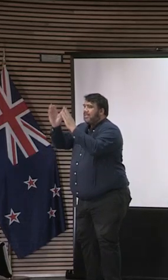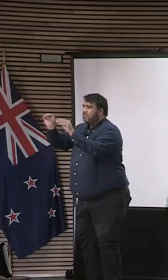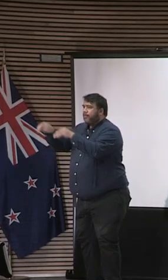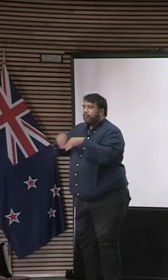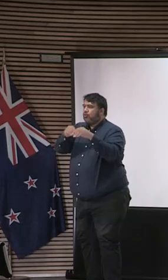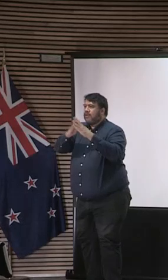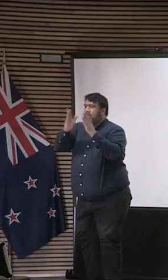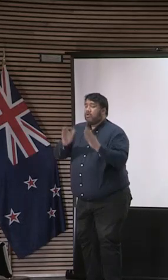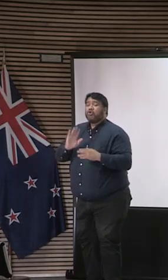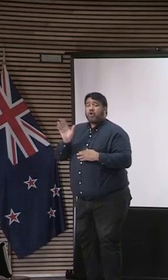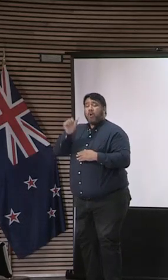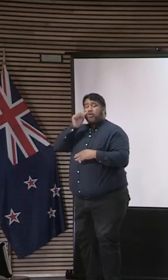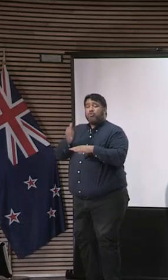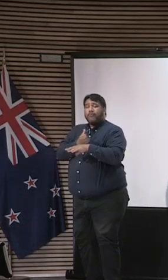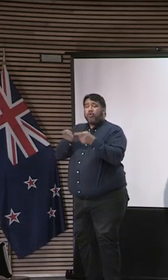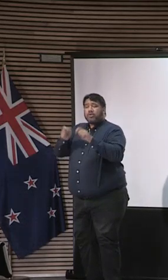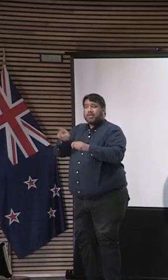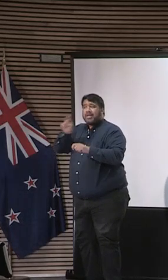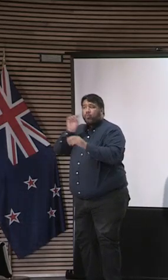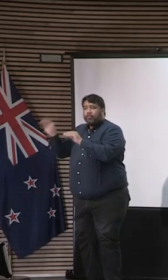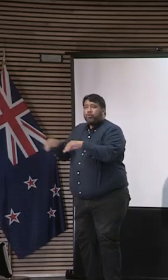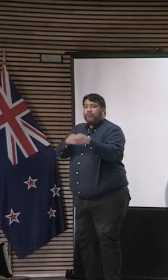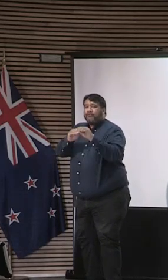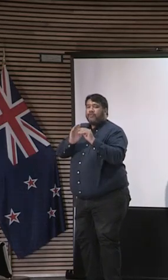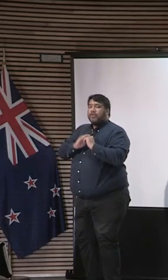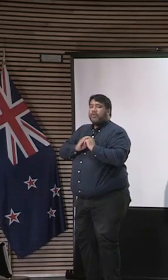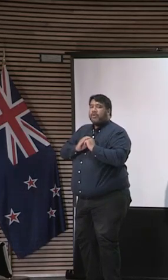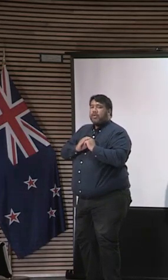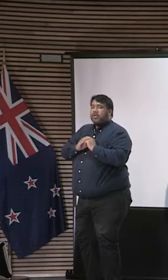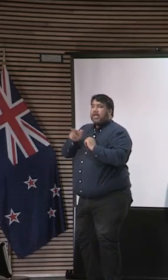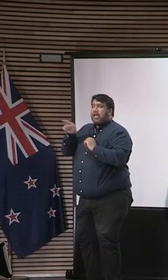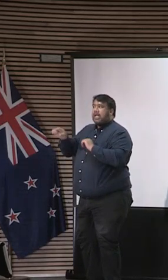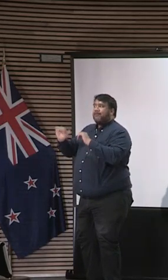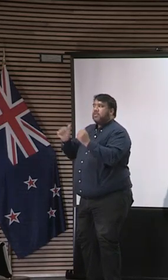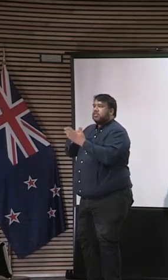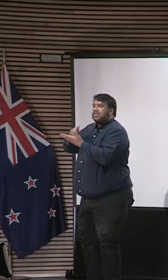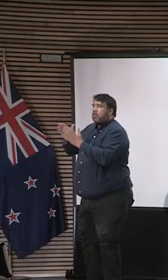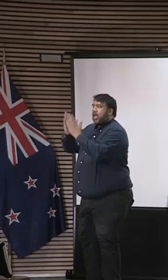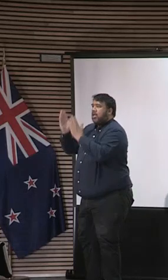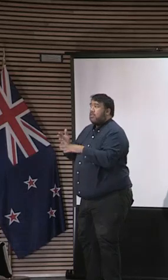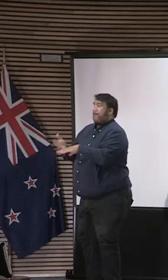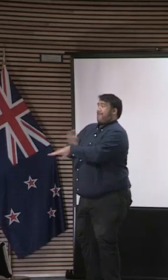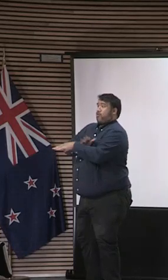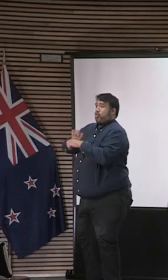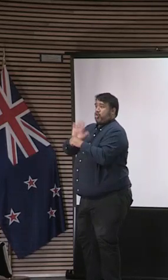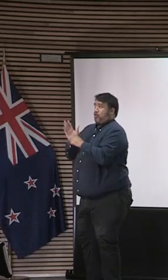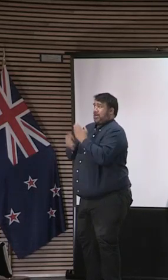na i te wa tonu o taua whakatupatotanga, e rua nga ra i muri mai, i te ra i kati ai, ka utua e to Minita Hauora tetahi kamupene ka h.nuku, ka neke whare? JACINDA ARDERN: Kare, i